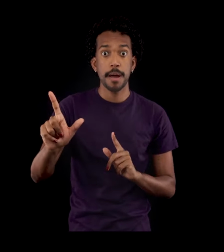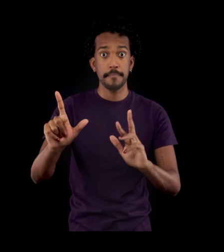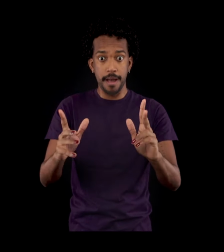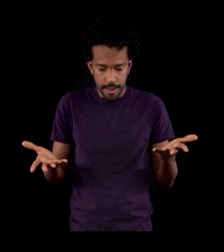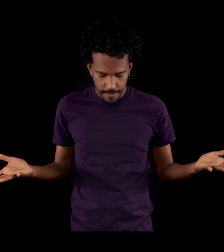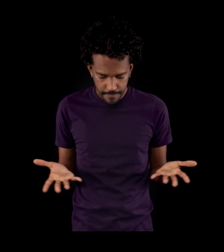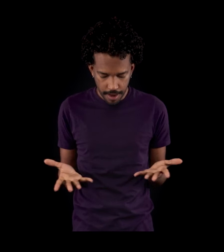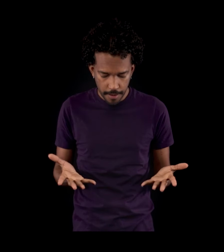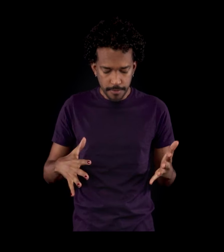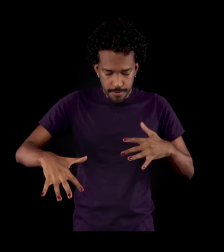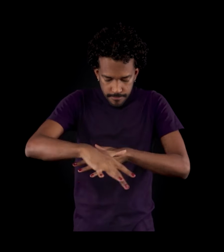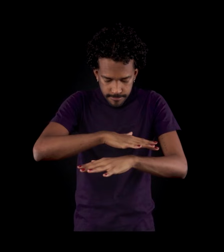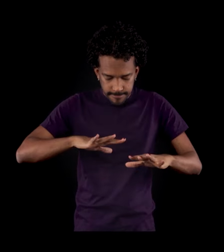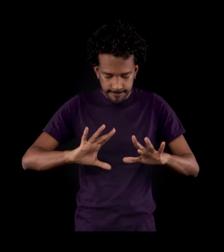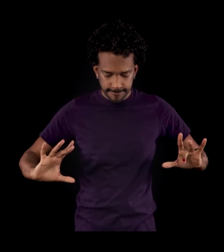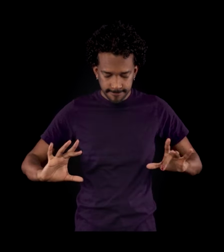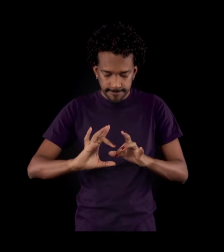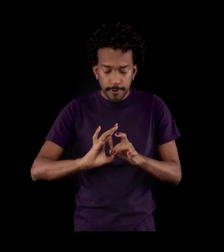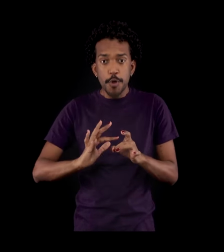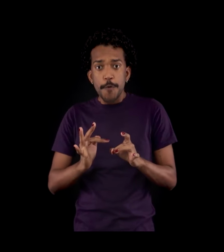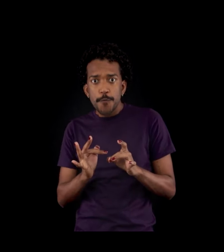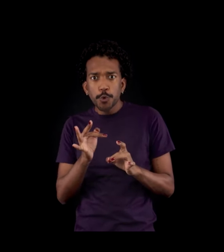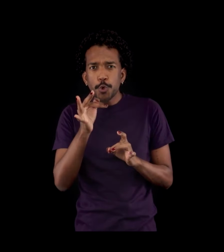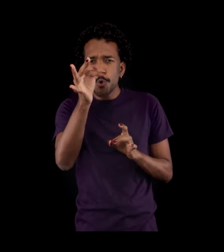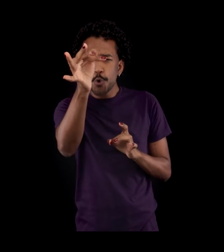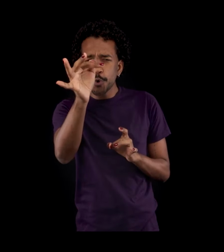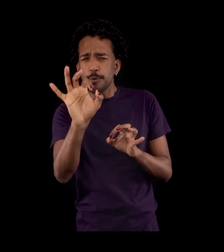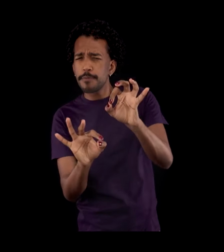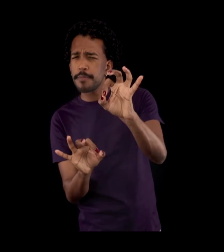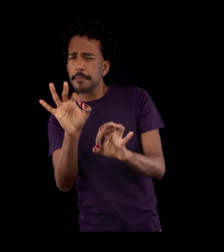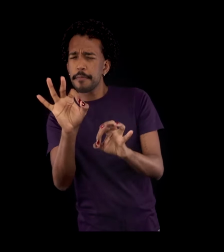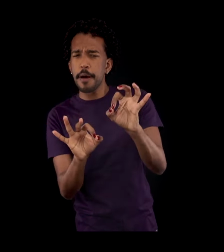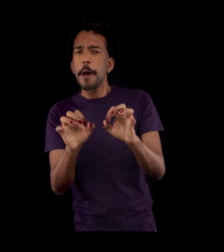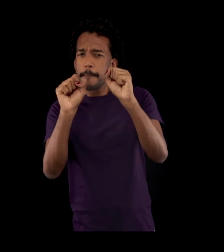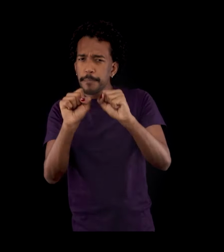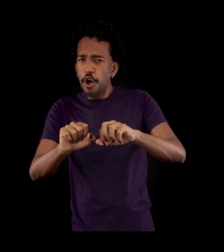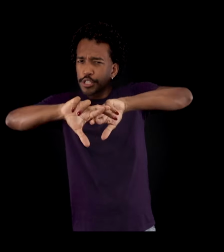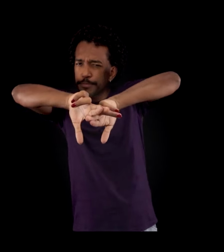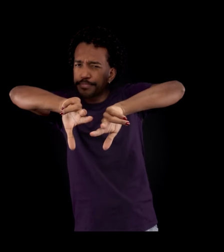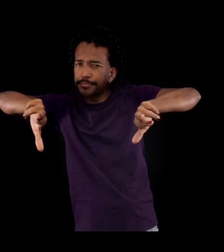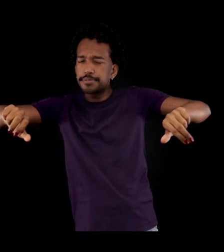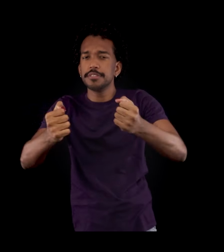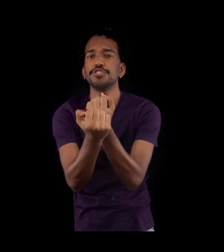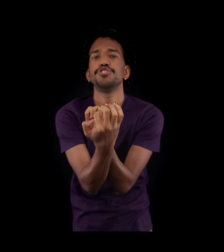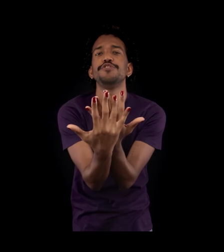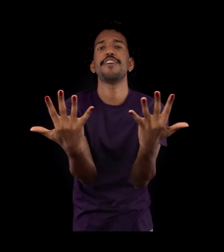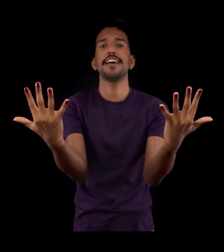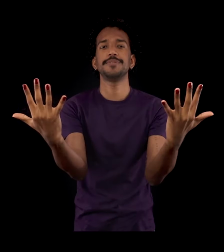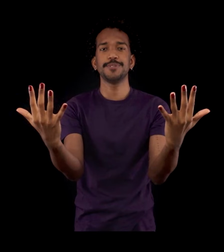possamos projetar um futuro que seja pelo menos mais múltiplo e diverso.